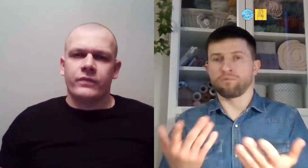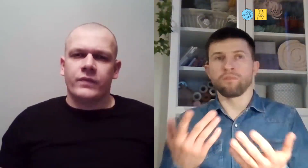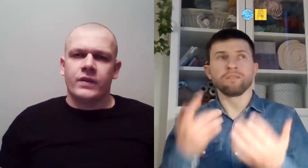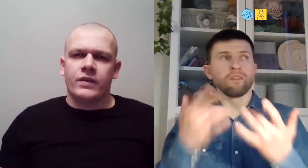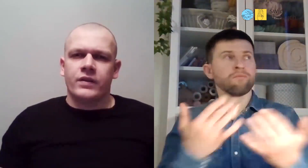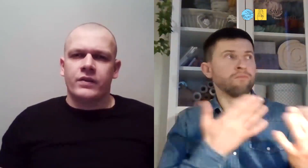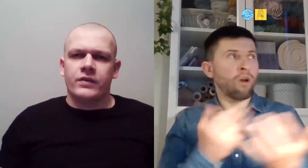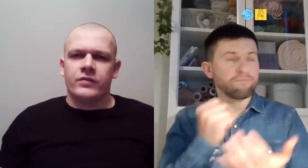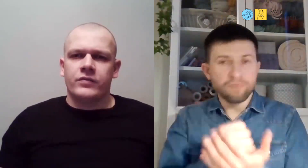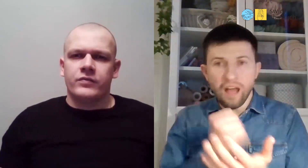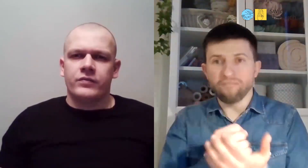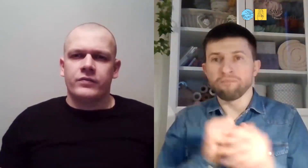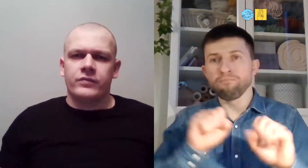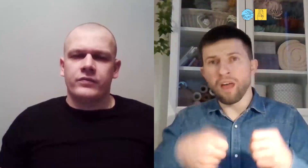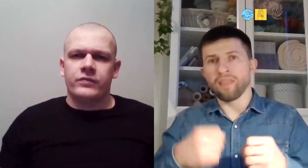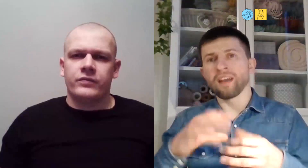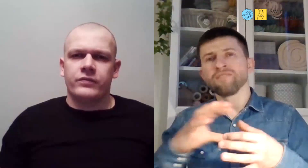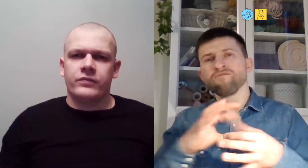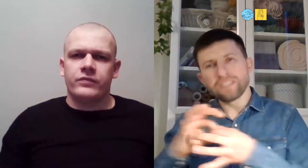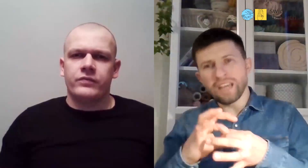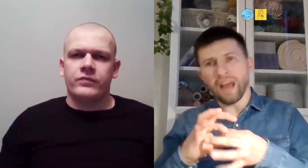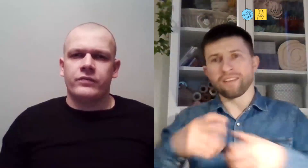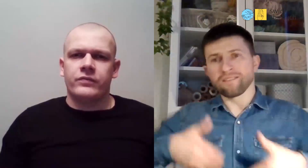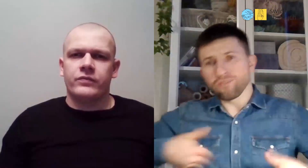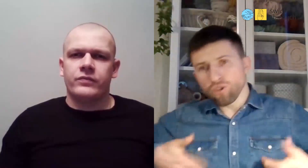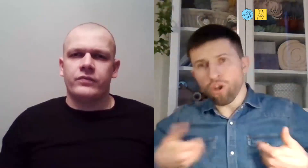załatwić pilne sprawy związane ze stanem zdrowia,